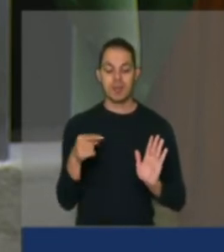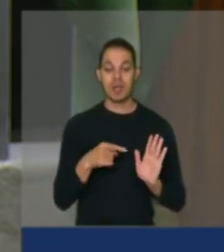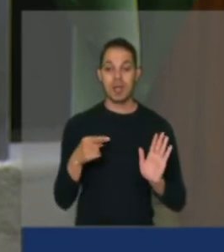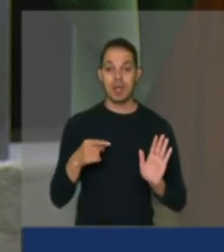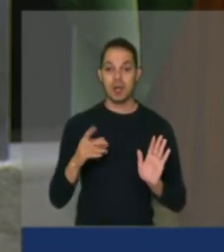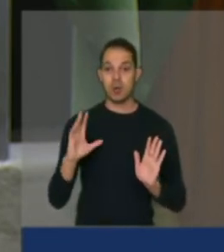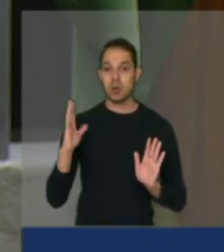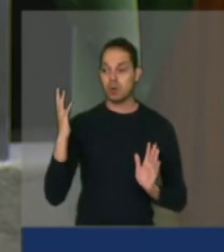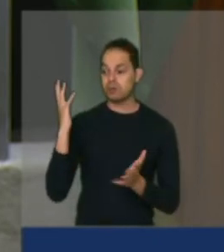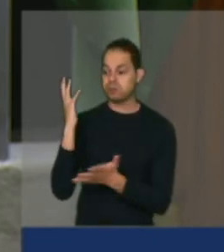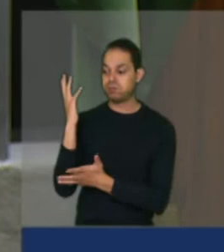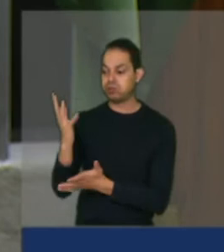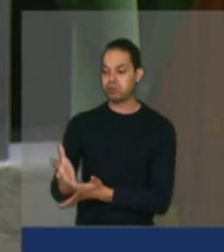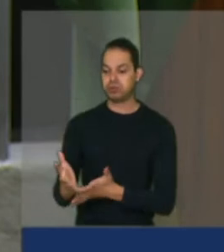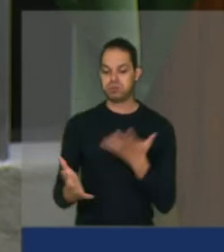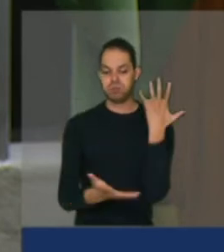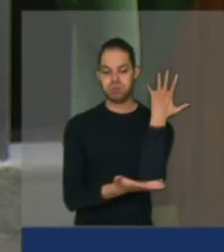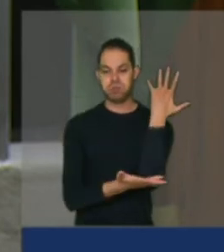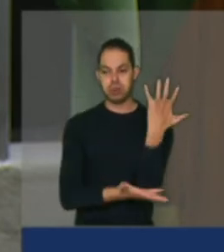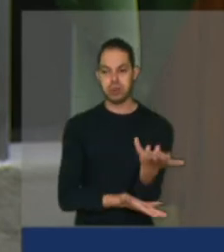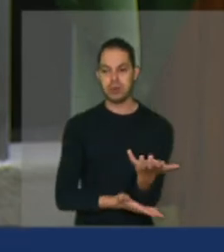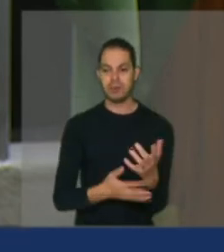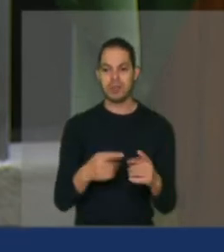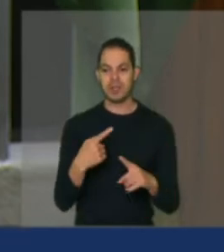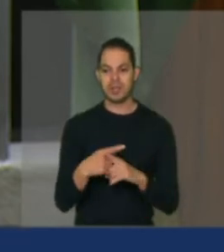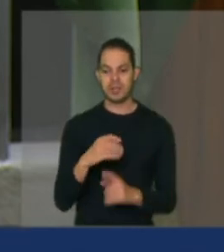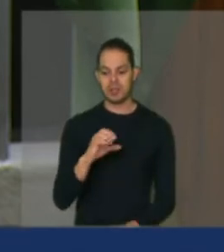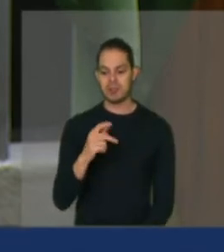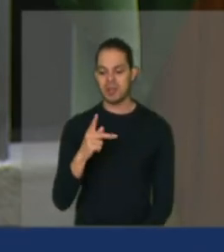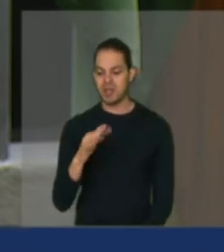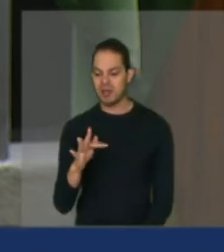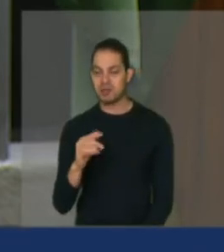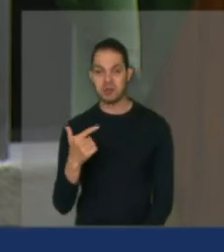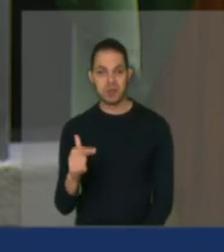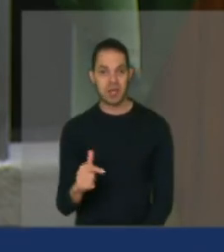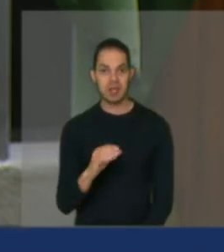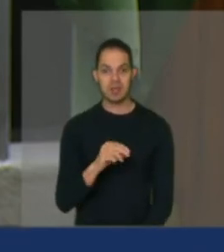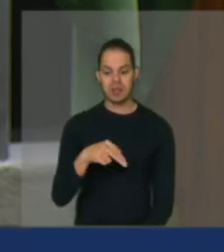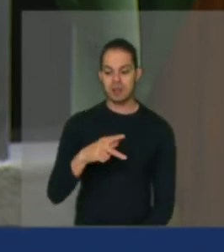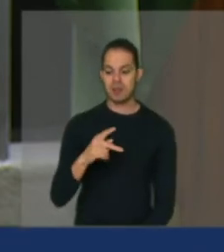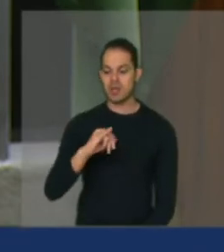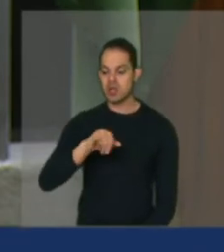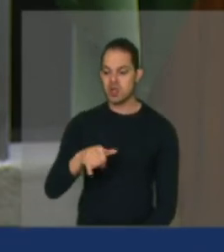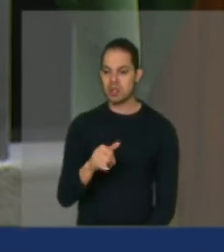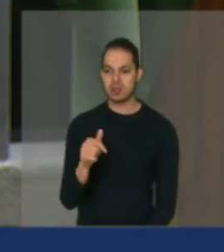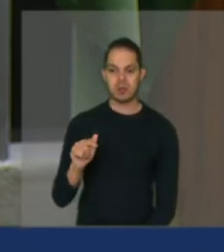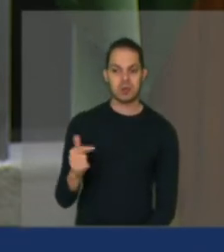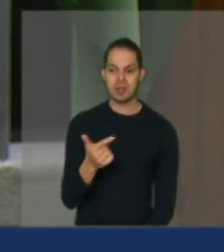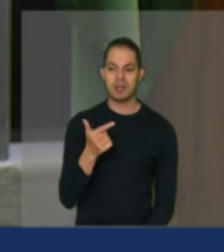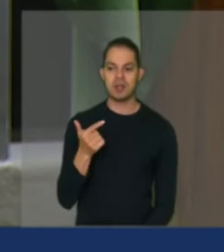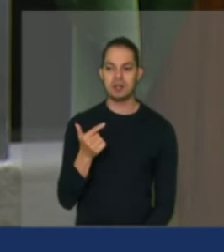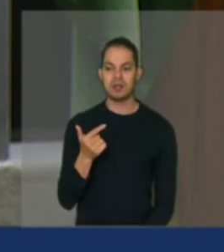SE AVANÇA NO DESMATAMENTO É ONDE NÃO HÁ CPF NEM CNPJ E A DIFICULDADE QUE HOMENS E MULHERES QUE ALI TRABALHAM QUE